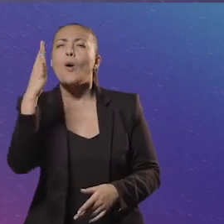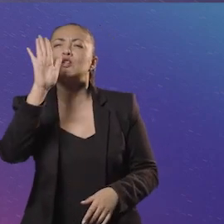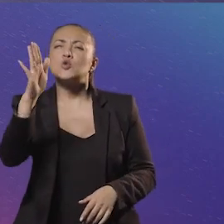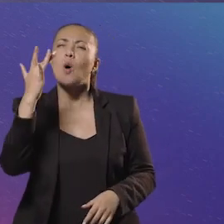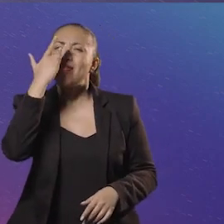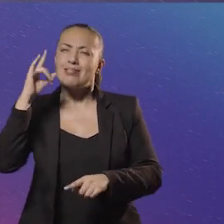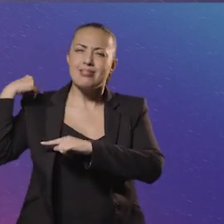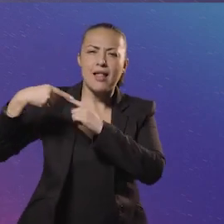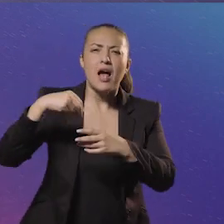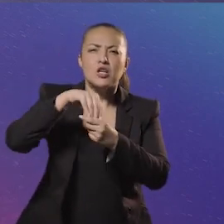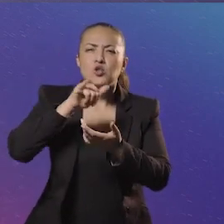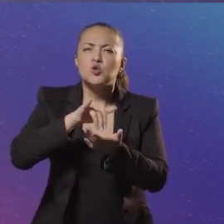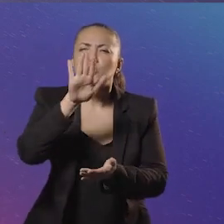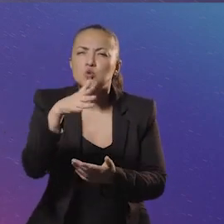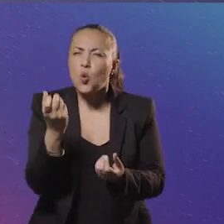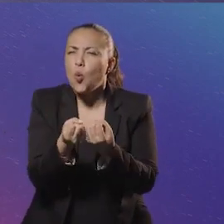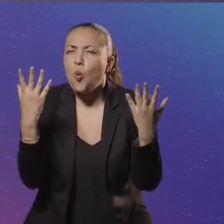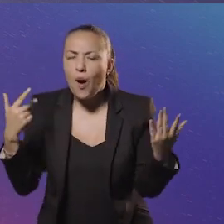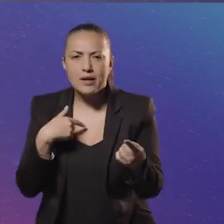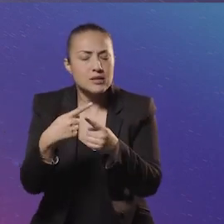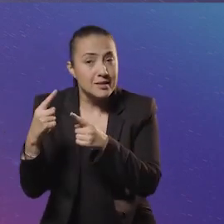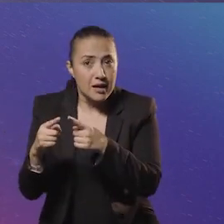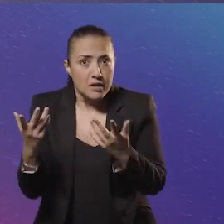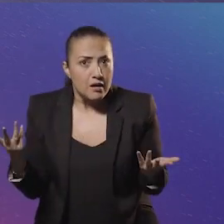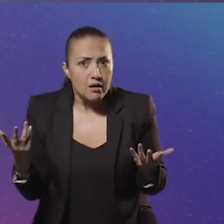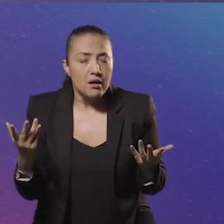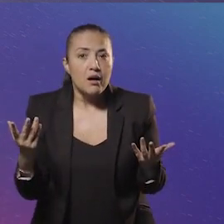he salido?, o incluso personas con discapacidad, pero incluso